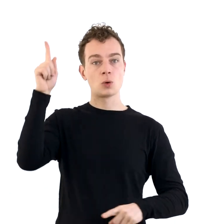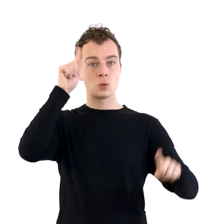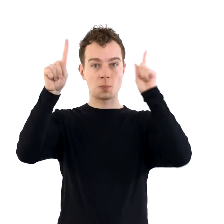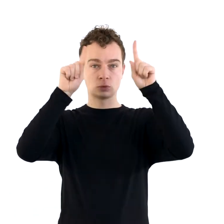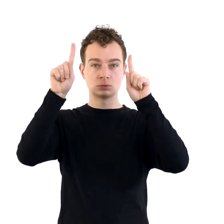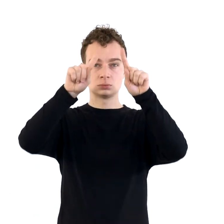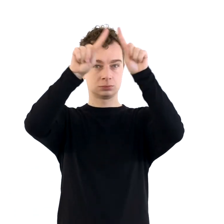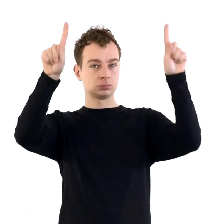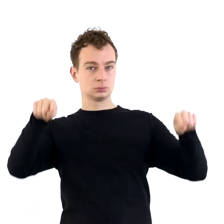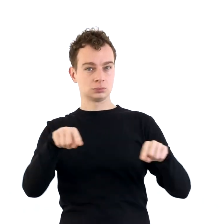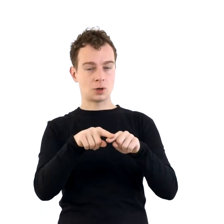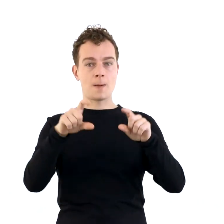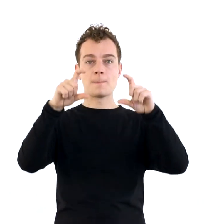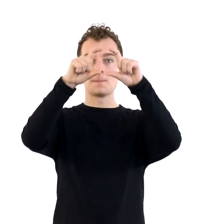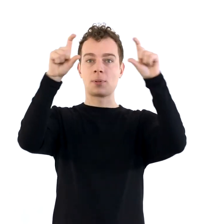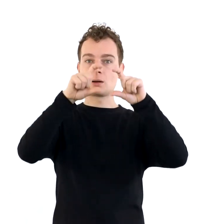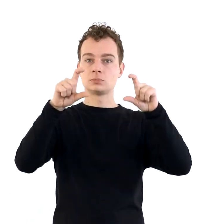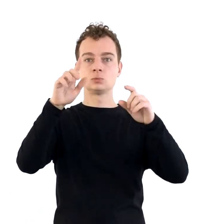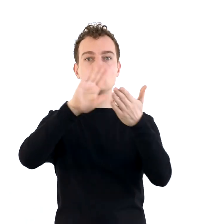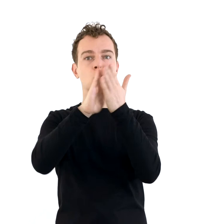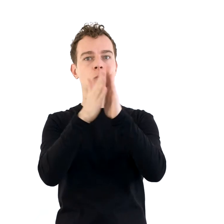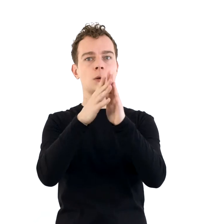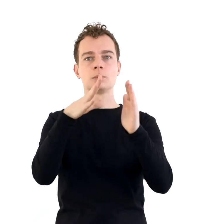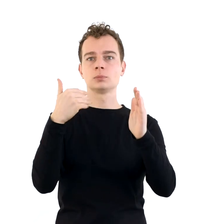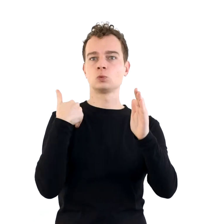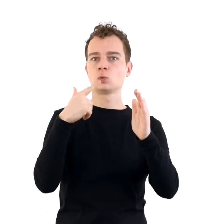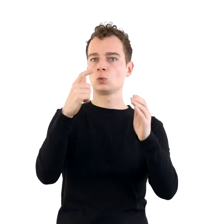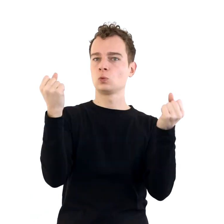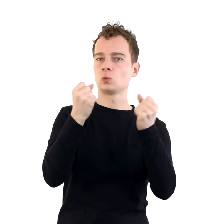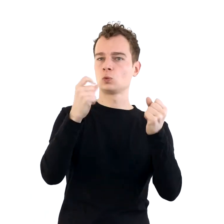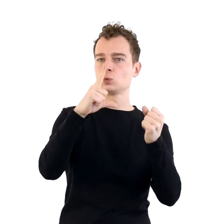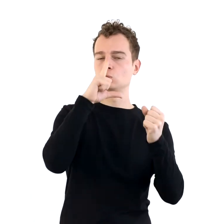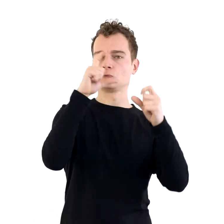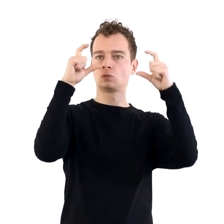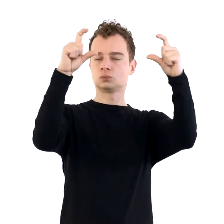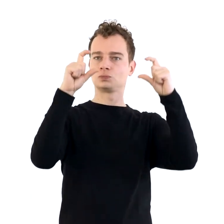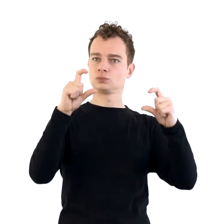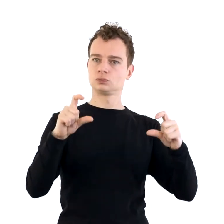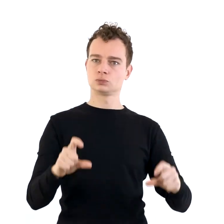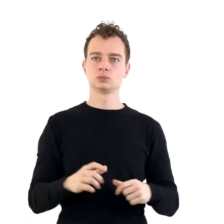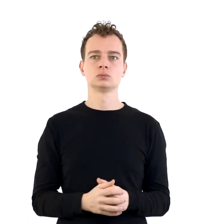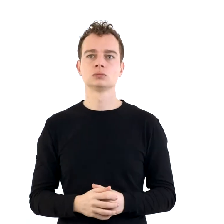Układy kompozycyjne w formie pasów były silnie zrytmizowane.